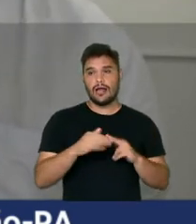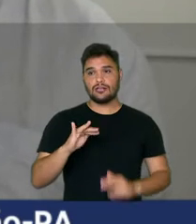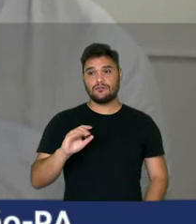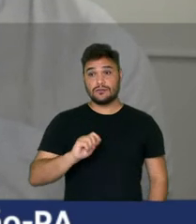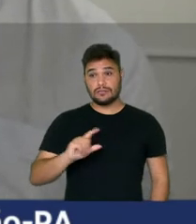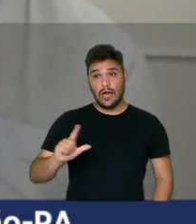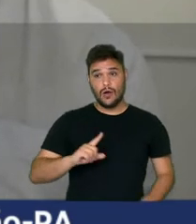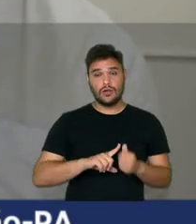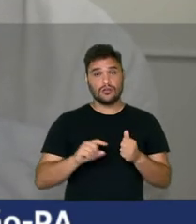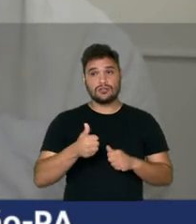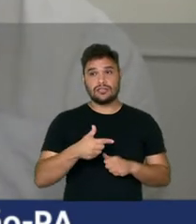PREVISTA NO ARTIGO 17 DA LEI DE RESPONSABILIDADE FISCAL E